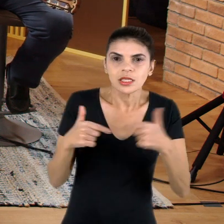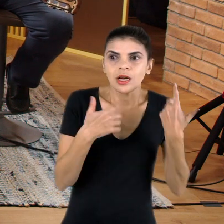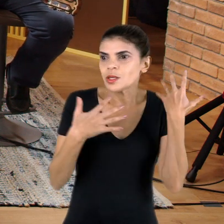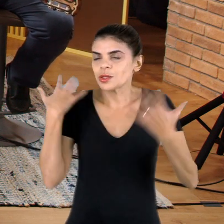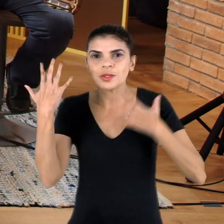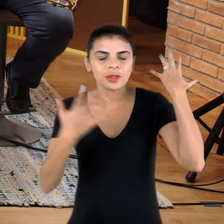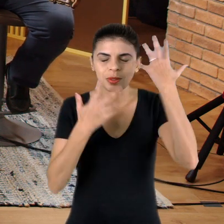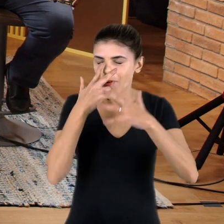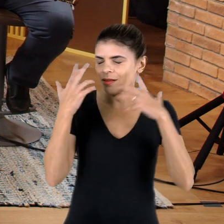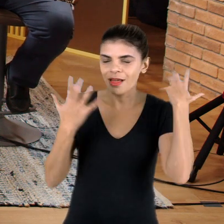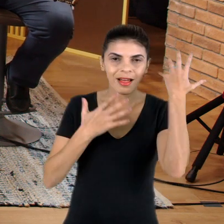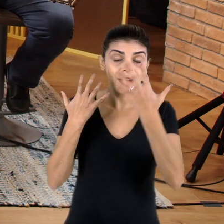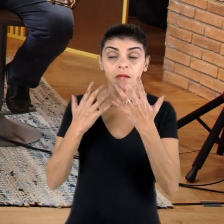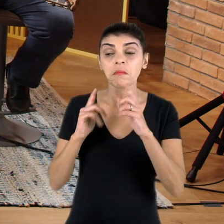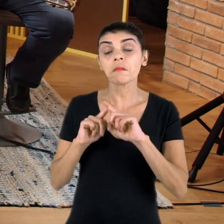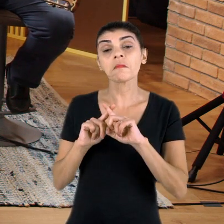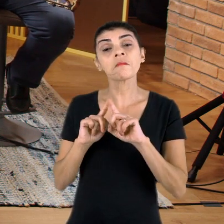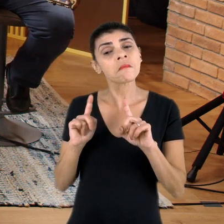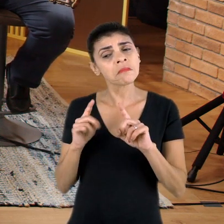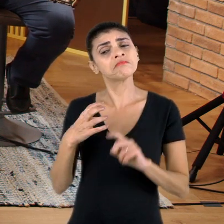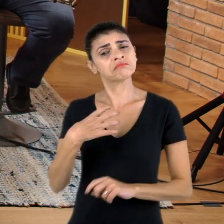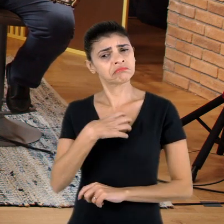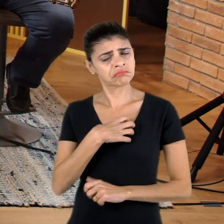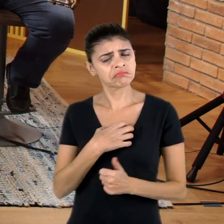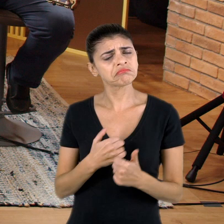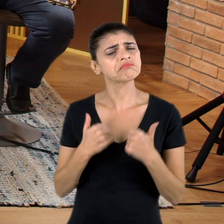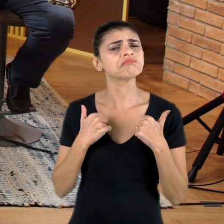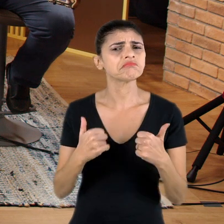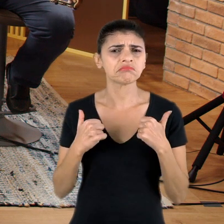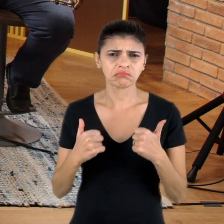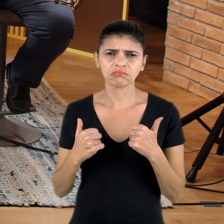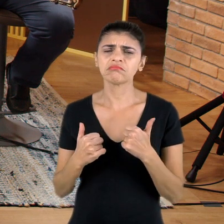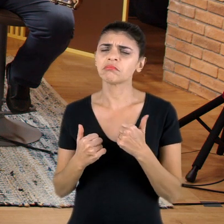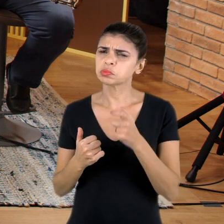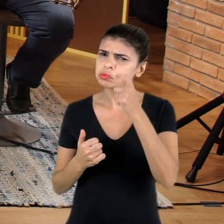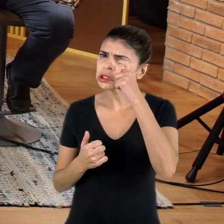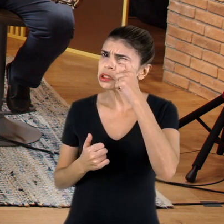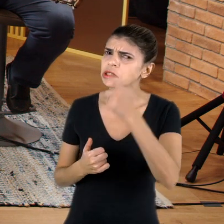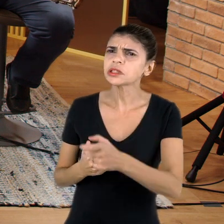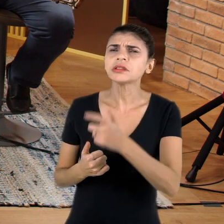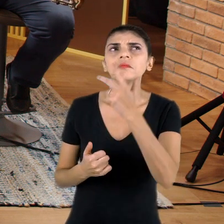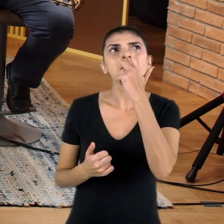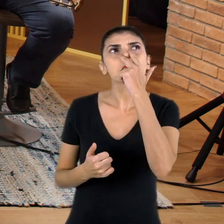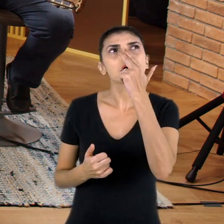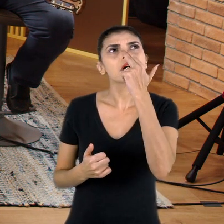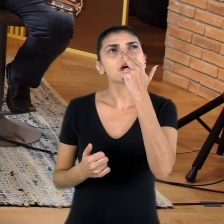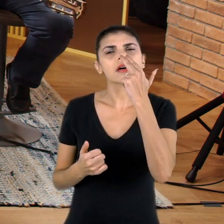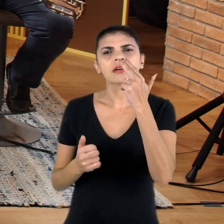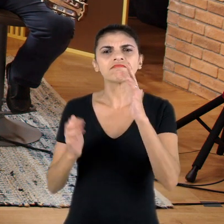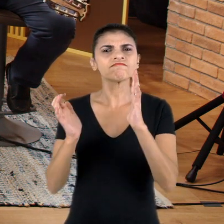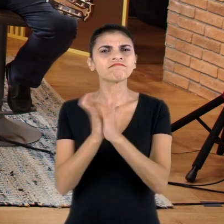Mas é... é muita... É muito interessante! É quase como afinando uma orquestra, né? Exatamente!